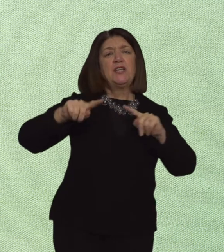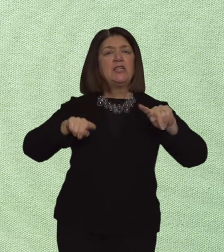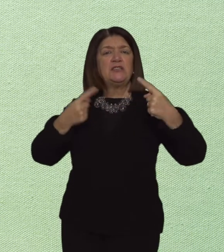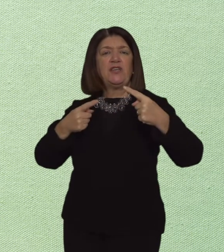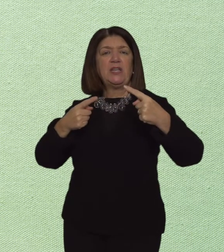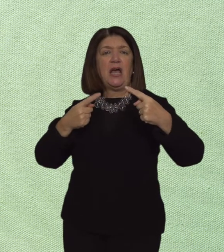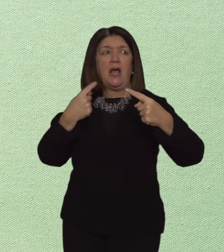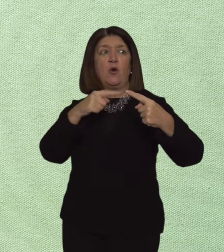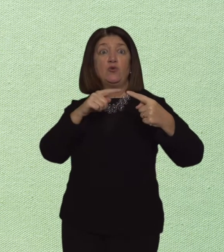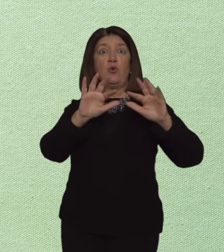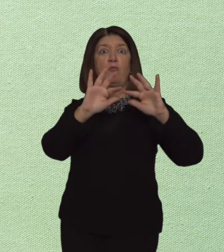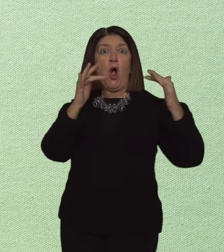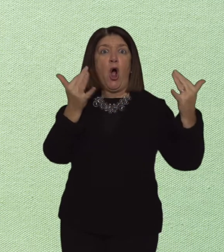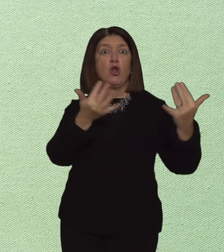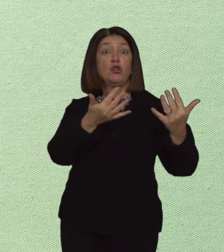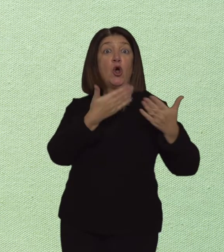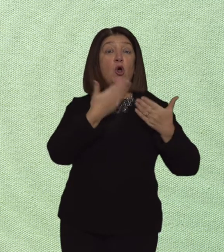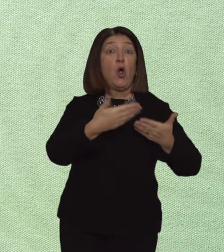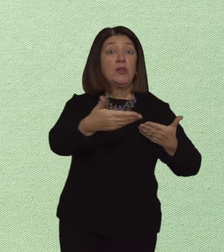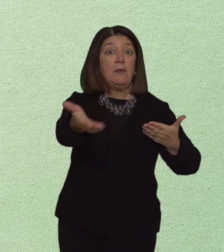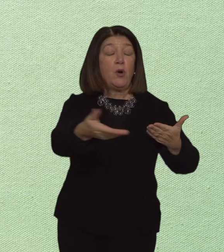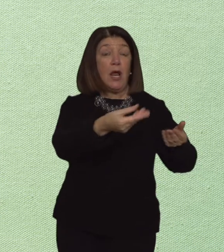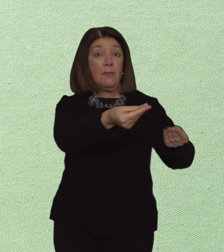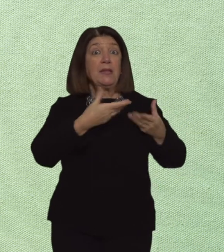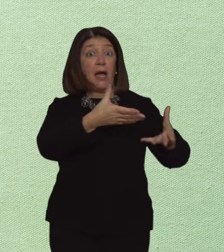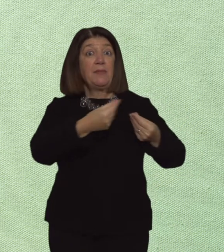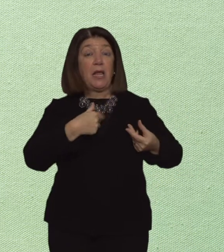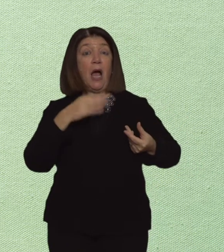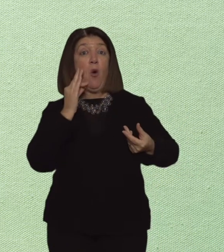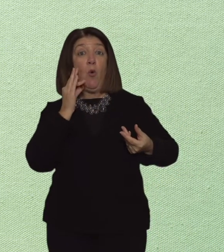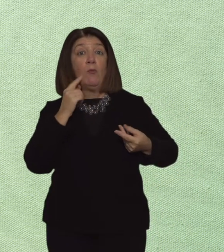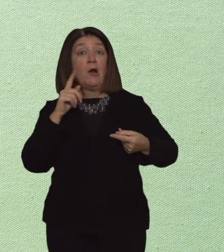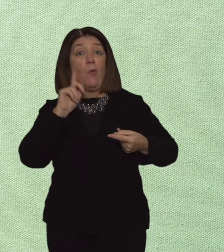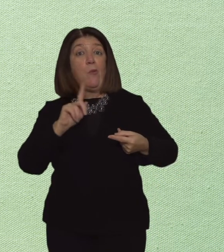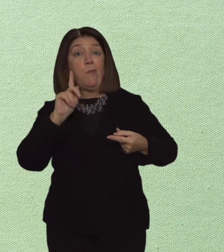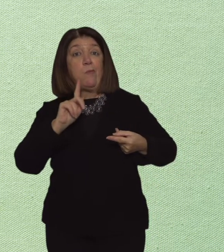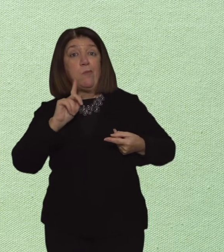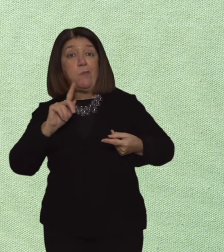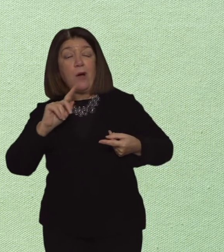sta ci sta facendo affrontare e nello specifico vorrei farti farti notare come il